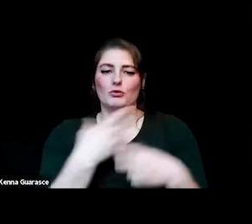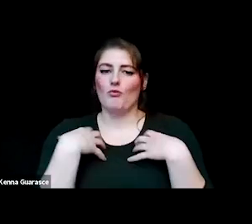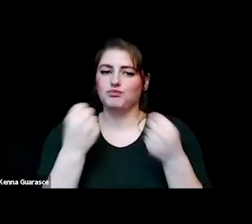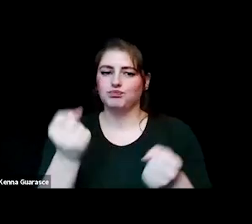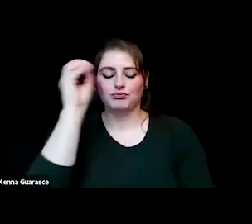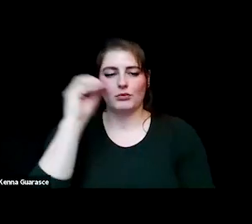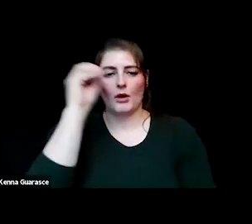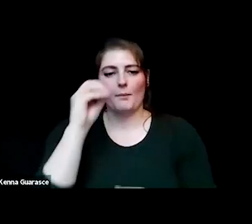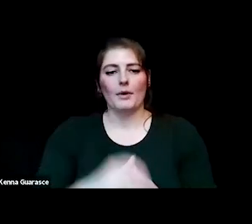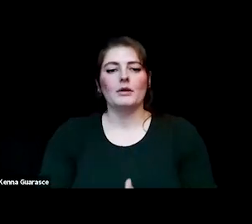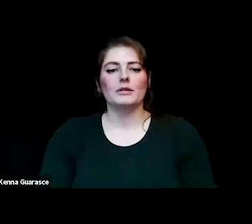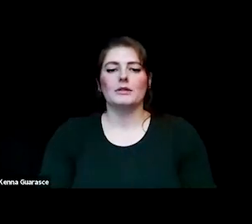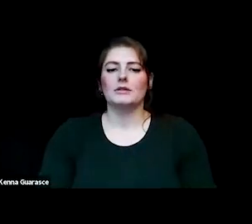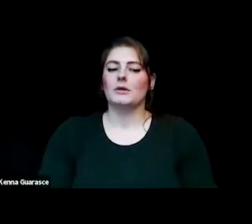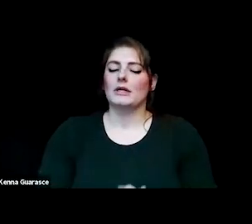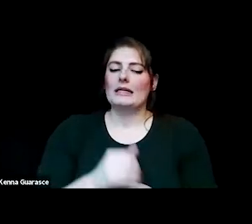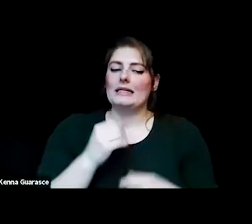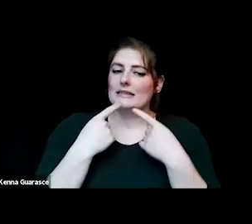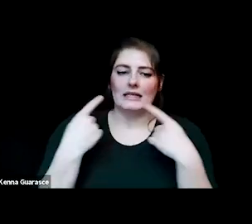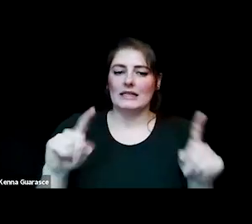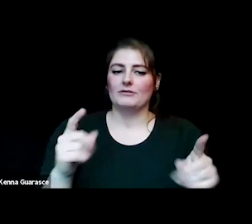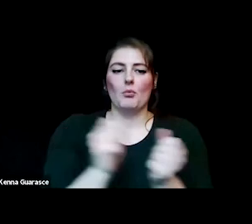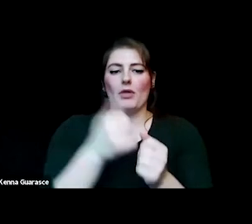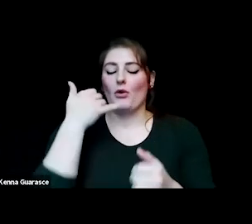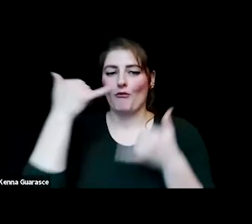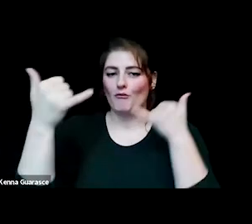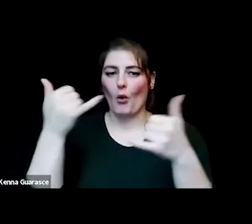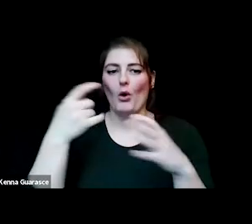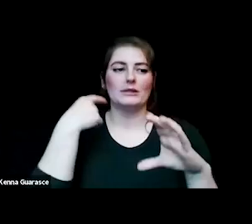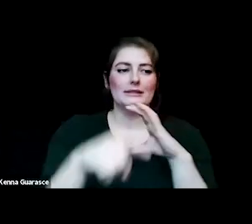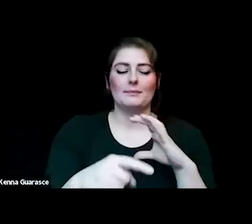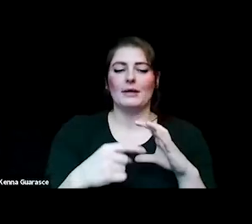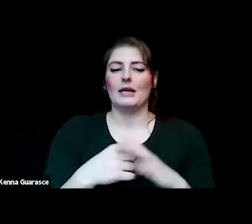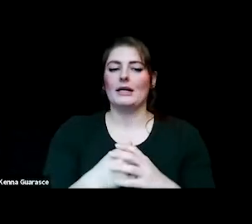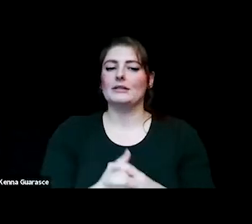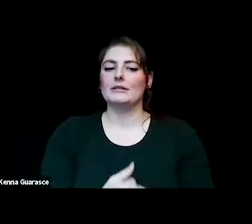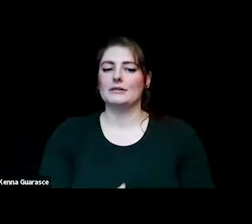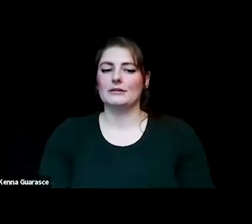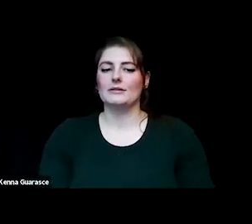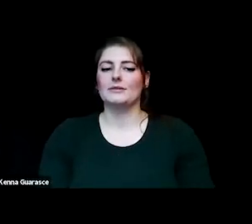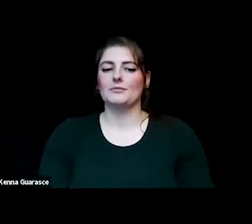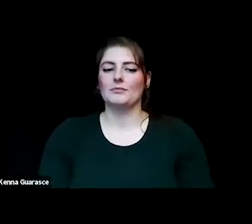No tuvimos éxito con las llamadas telefónicas, los correos electrónicos y las visitas en persona.